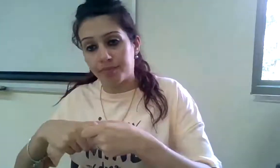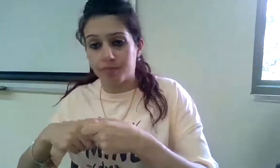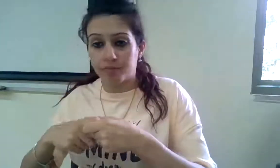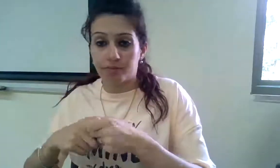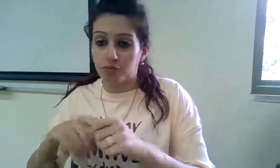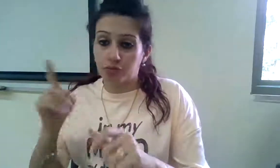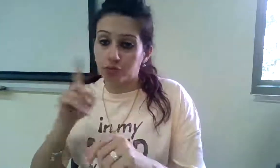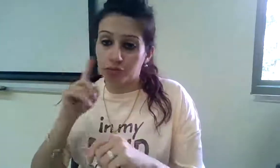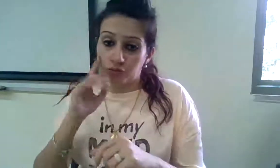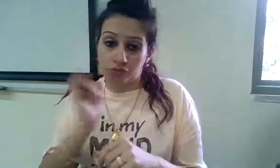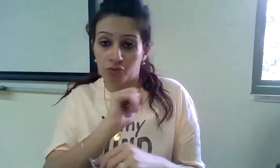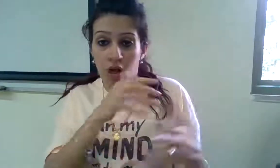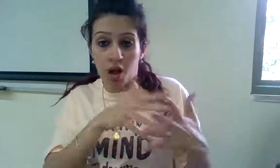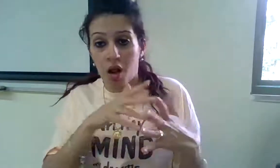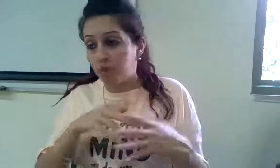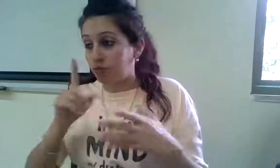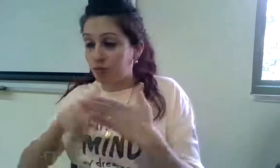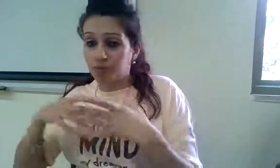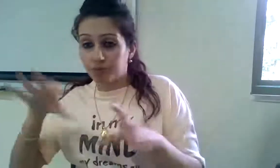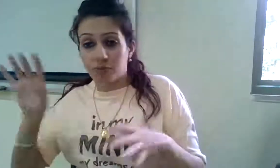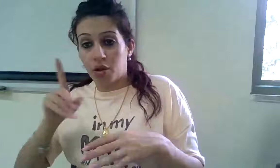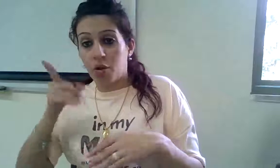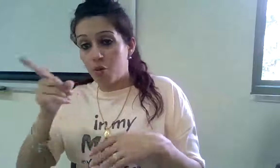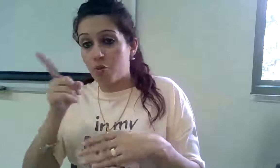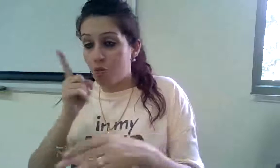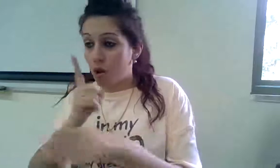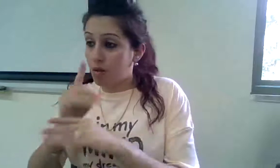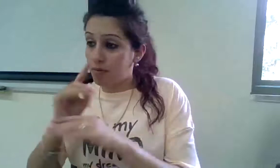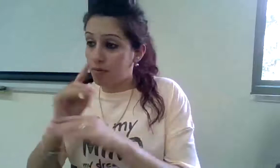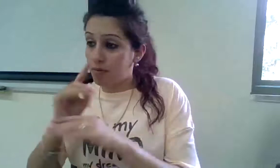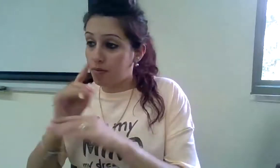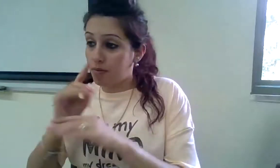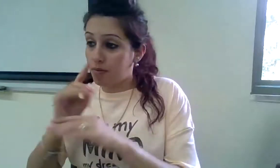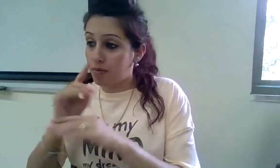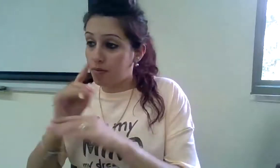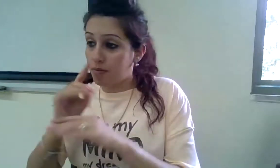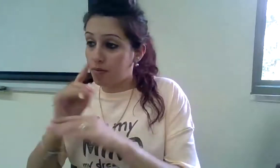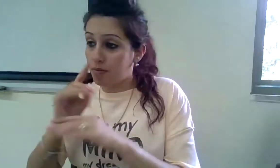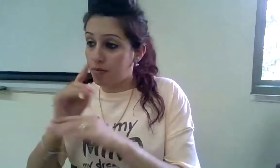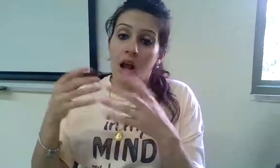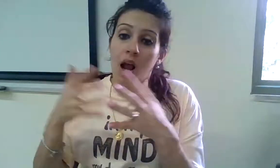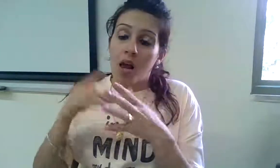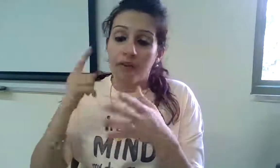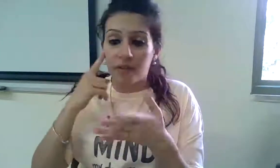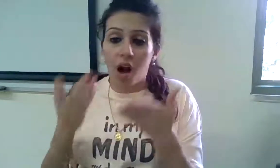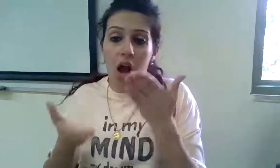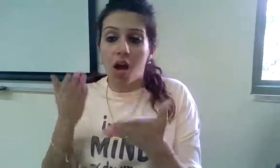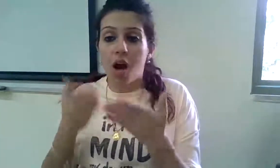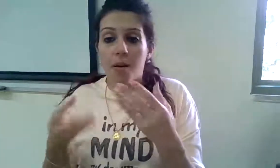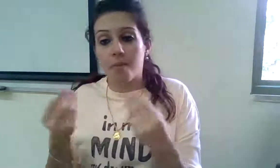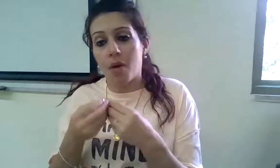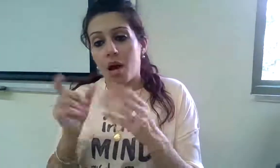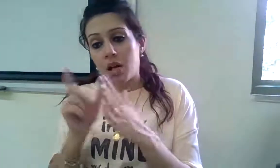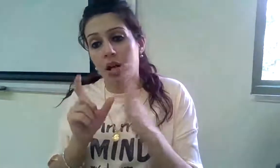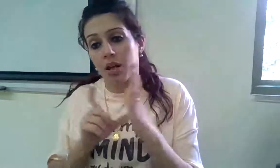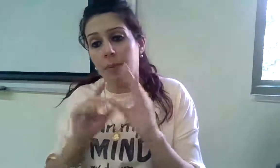في مثل هذه الظروف الاستثنائية؟ هو سؤال وفي نفس والوقت